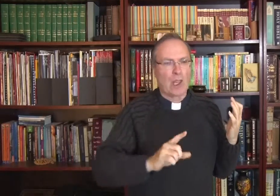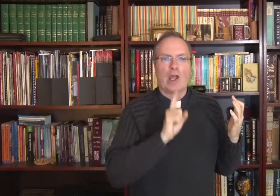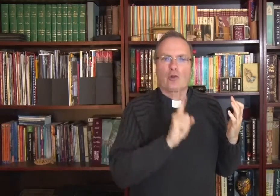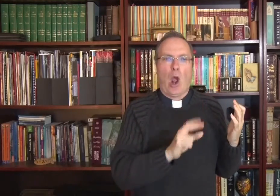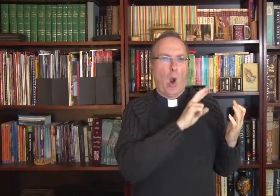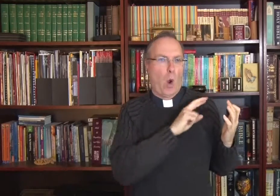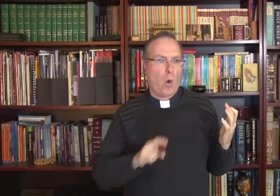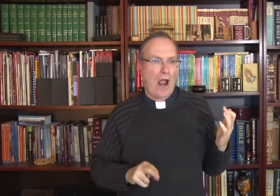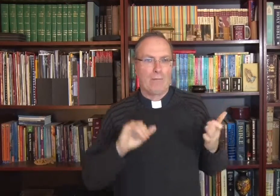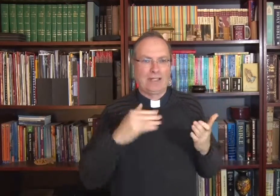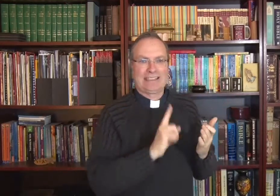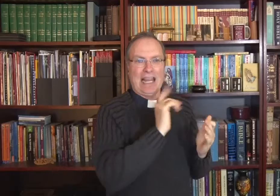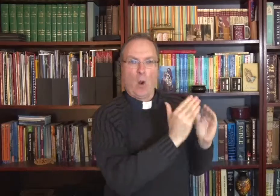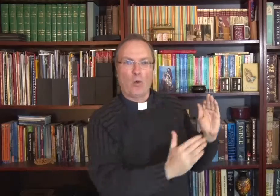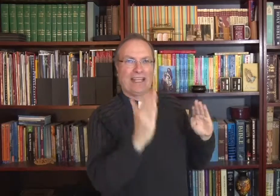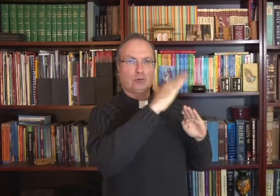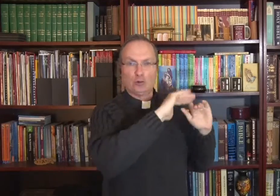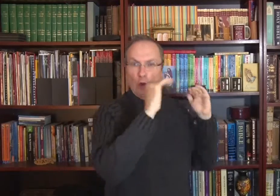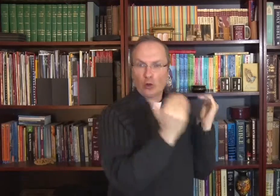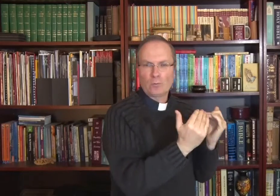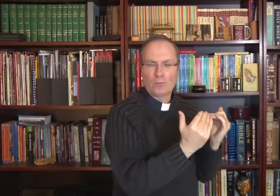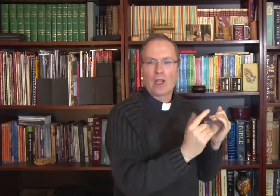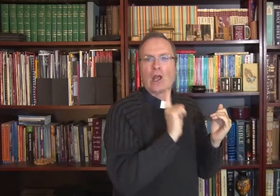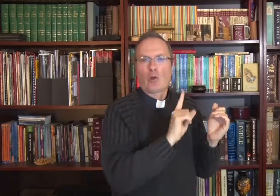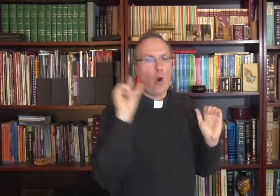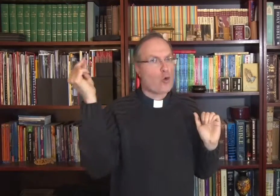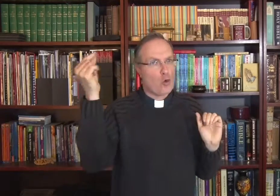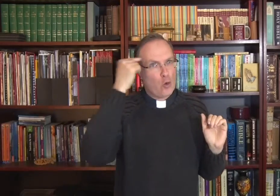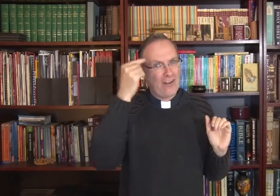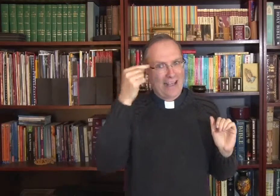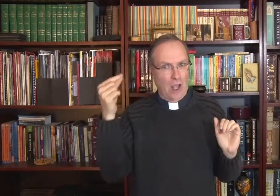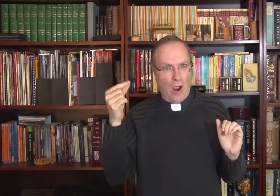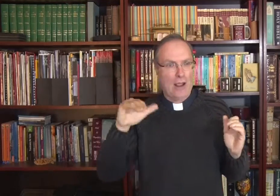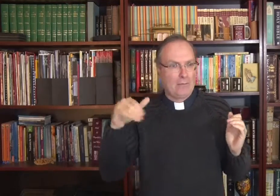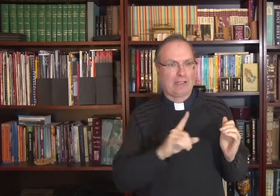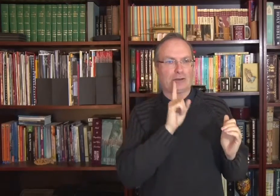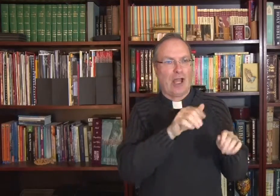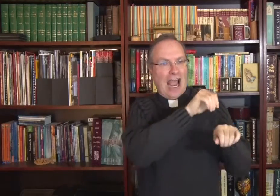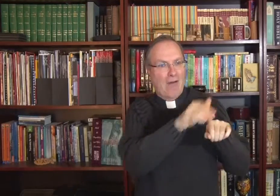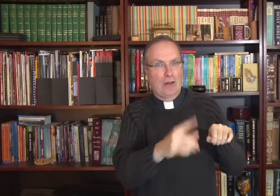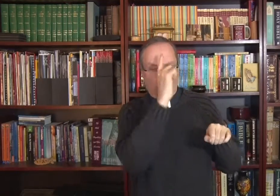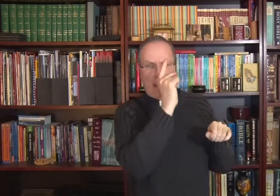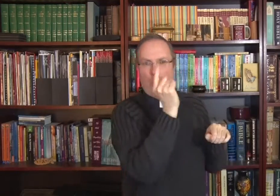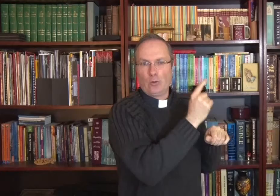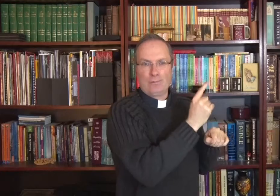soit au roi parce qu’il est au-dessus de tous, soit aux gouverneurs parce qu’ils sont envoyés par lui